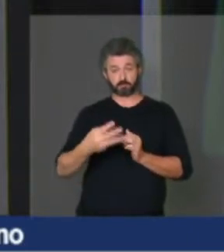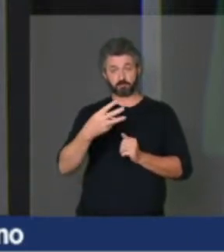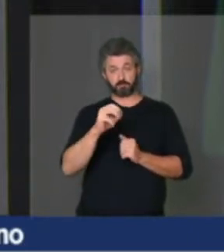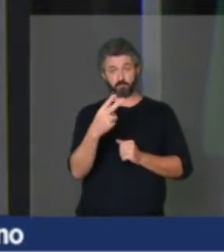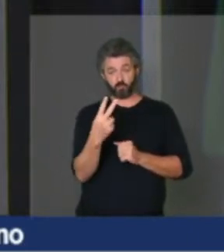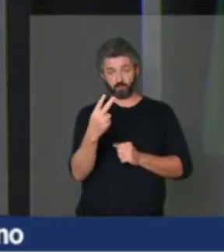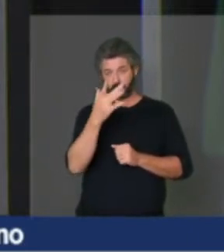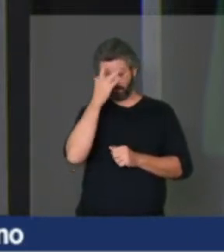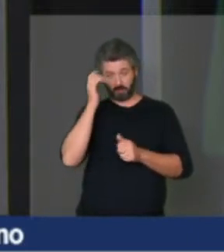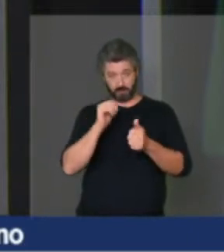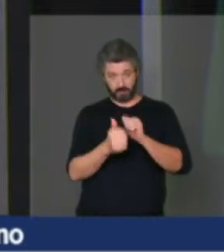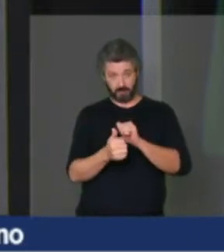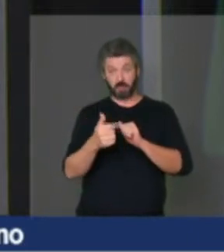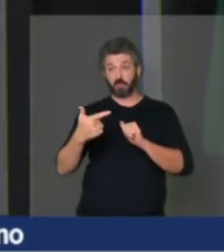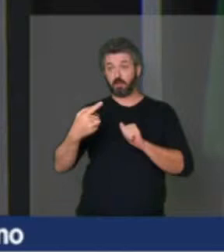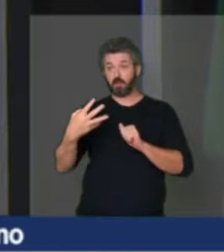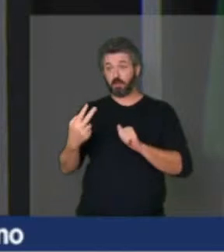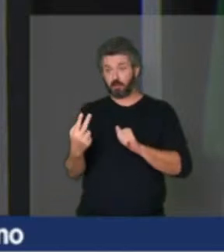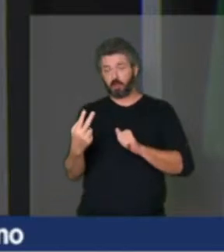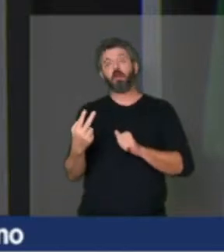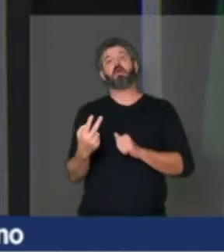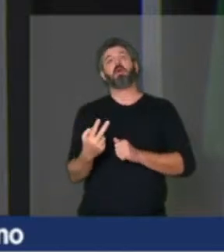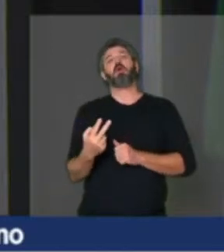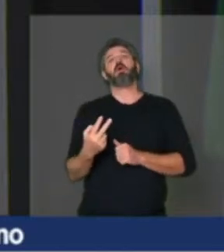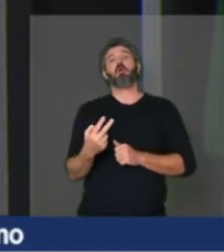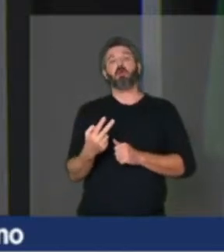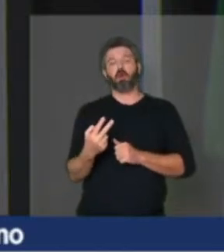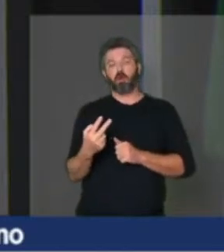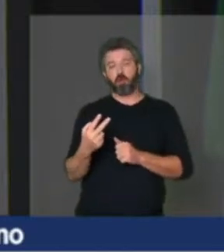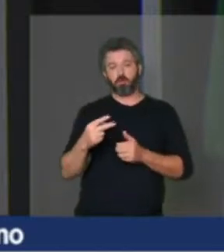JOGOS OLÍMPICOS, 242-- 80% DA DELEGAÇÃO FAZEM PARTE DO BOLSA-ATLETA. O MINISTÉRIO DA CIDADANIA ASSEGUROU PARA O